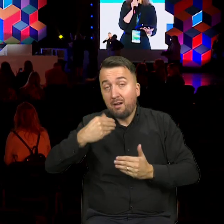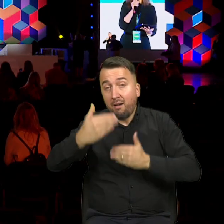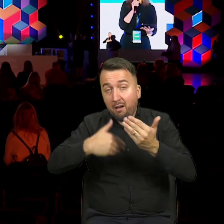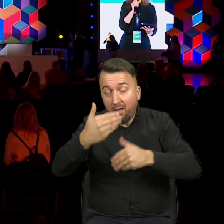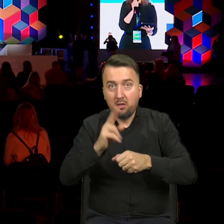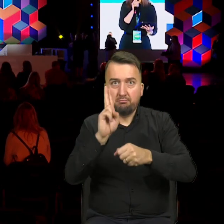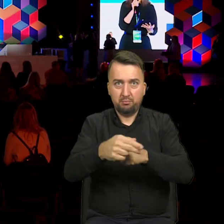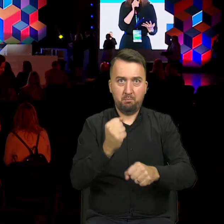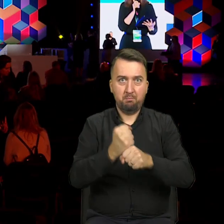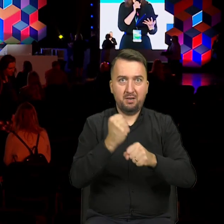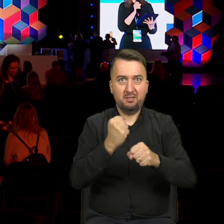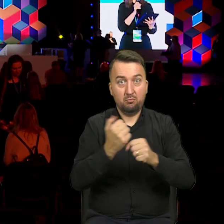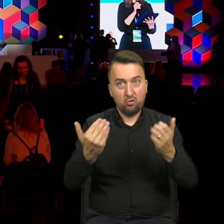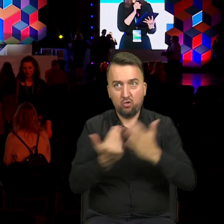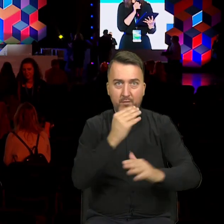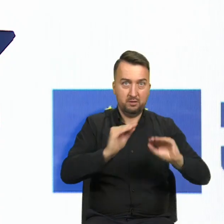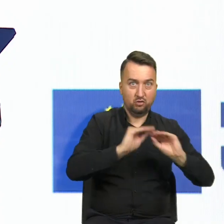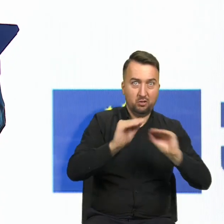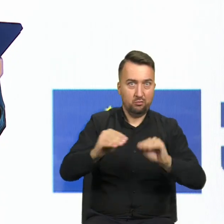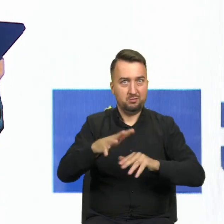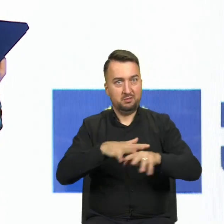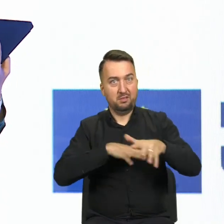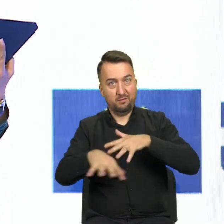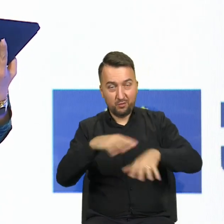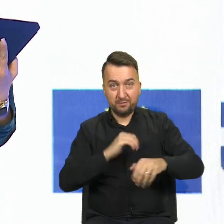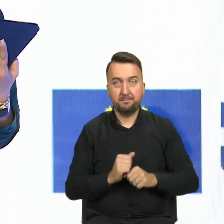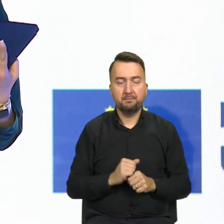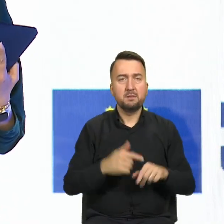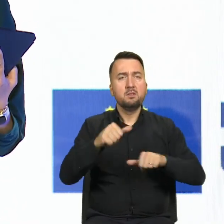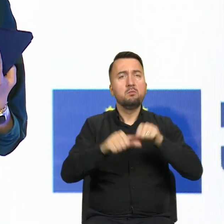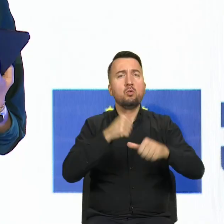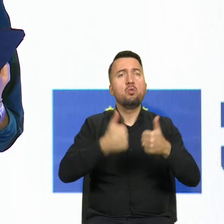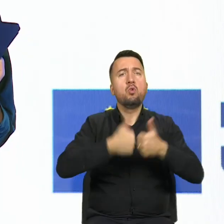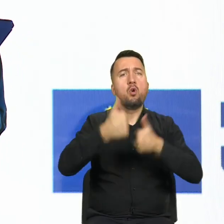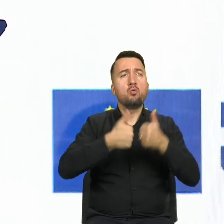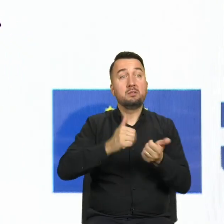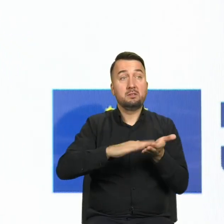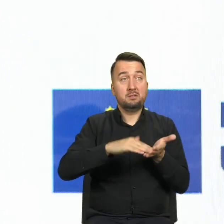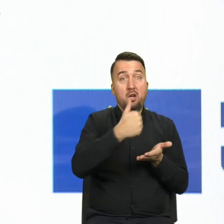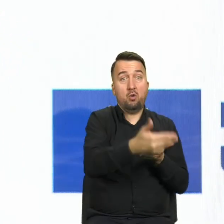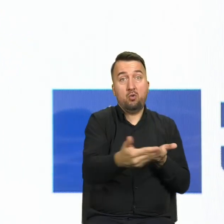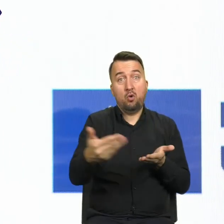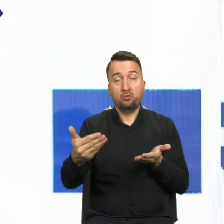No i dziękuję za możliwość uczestniczenia w tych debatach, rozmowach, zarówno tych na sali podczas oficjalnego czasu,